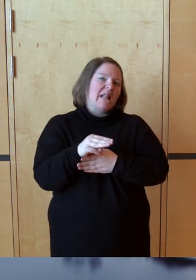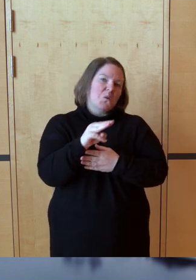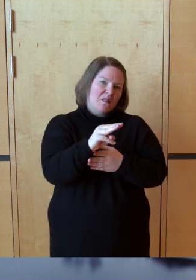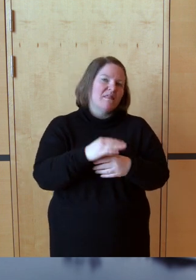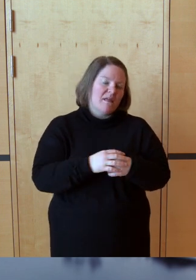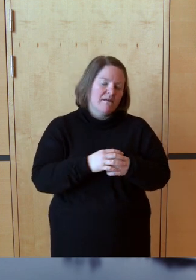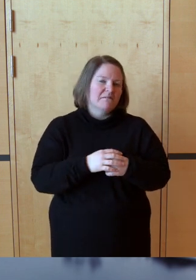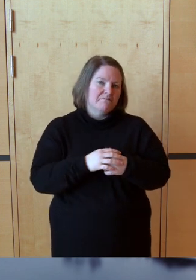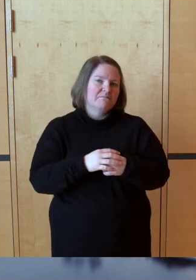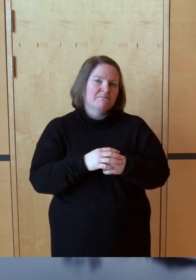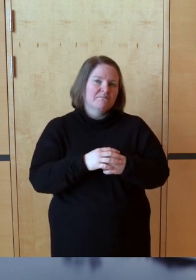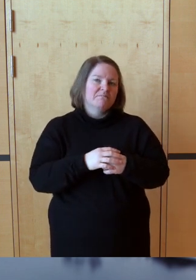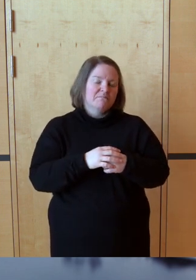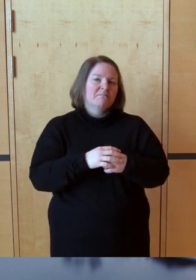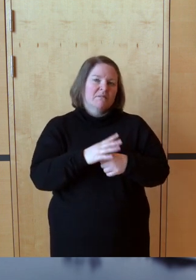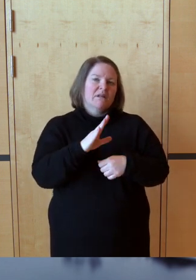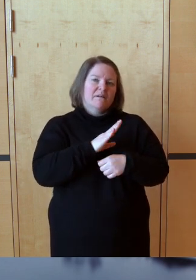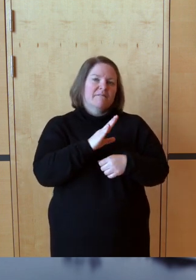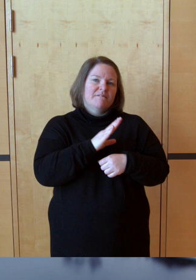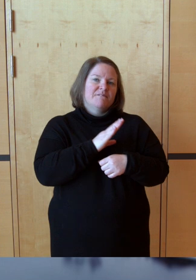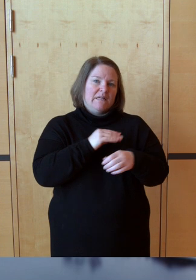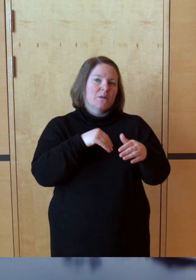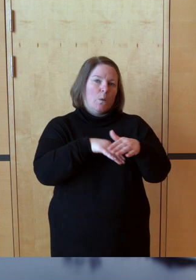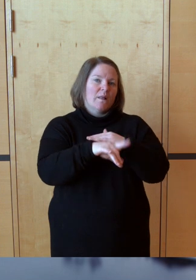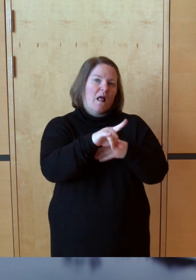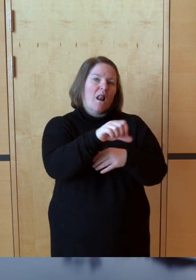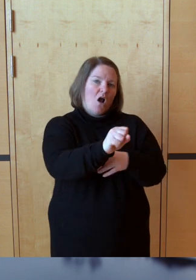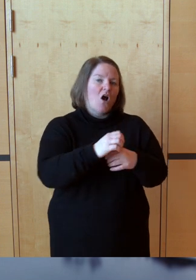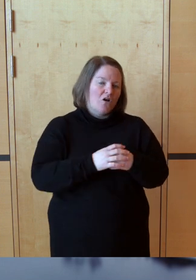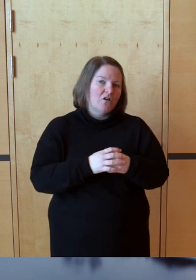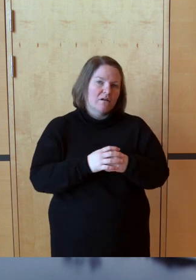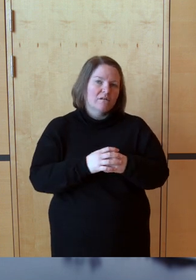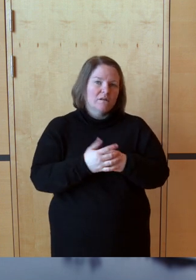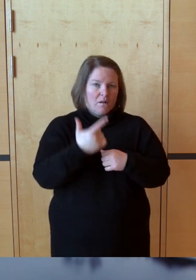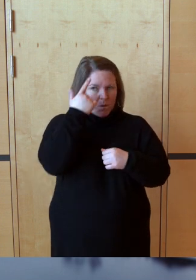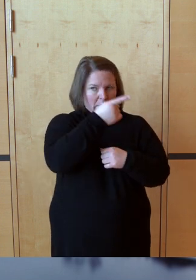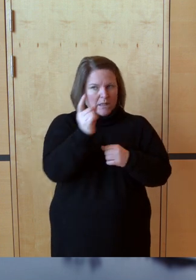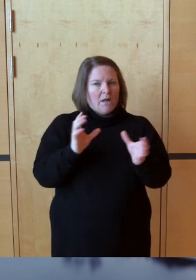Det finns det lag på det Det står gruppledarna på tills också Men som sagt